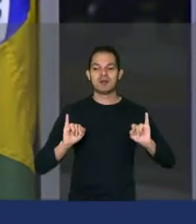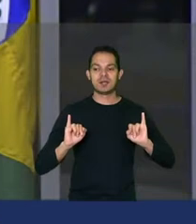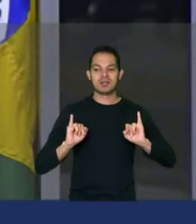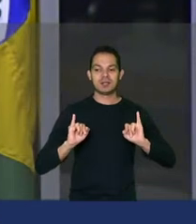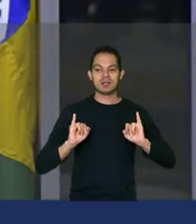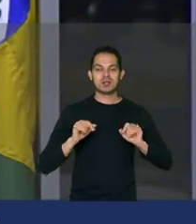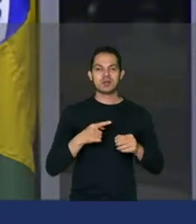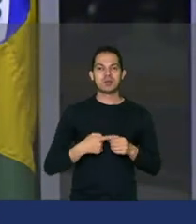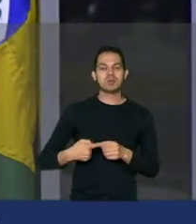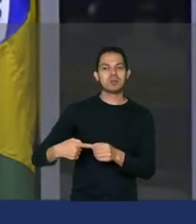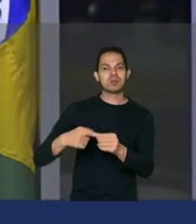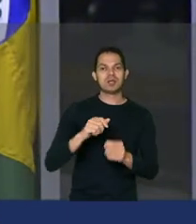DISCIPLINADO DESSA VEZ. QUERO CONCLUIR ANUNCIANDO AQUI QUE